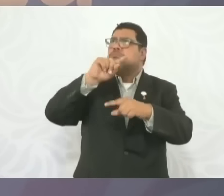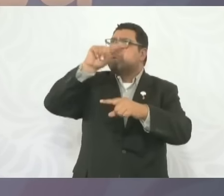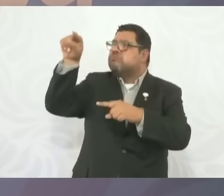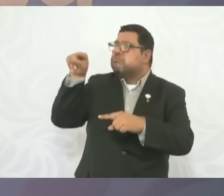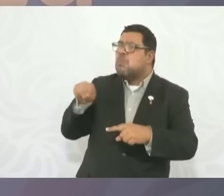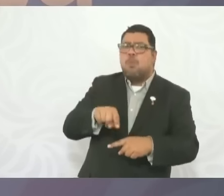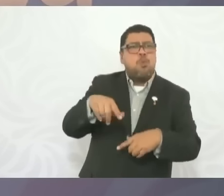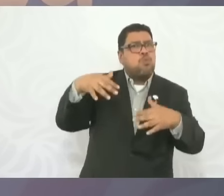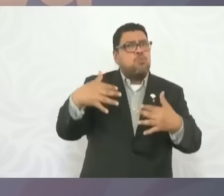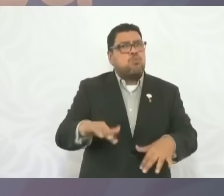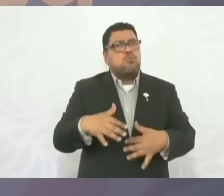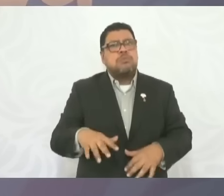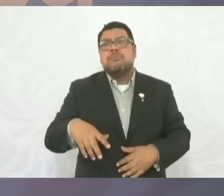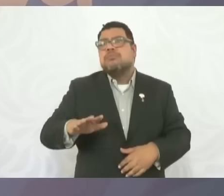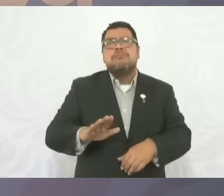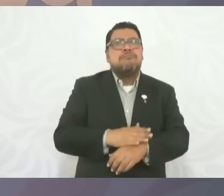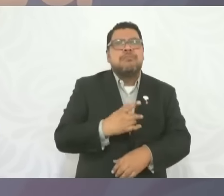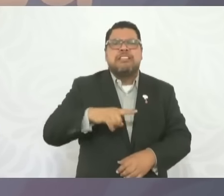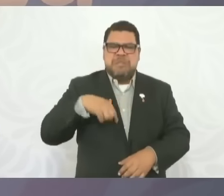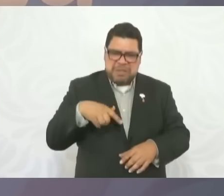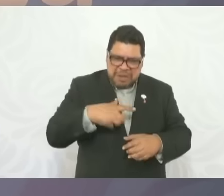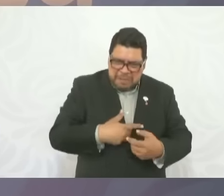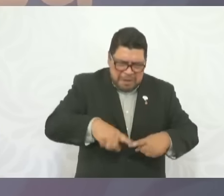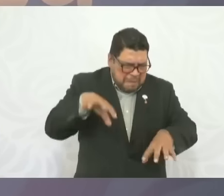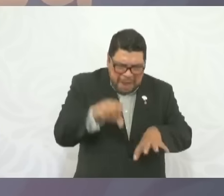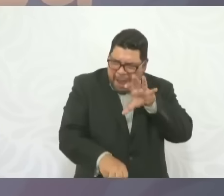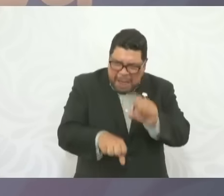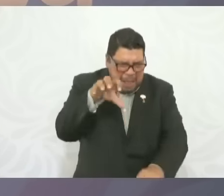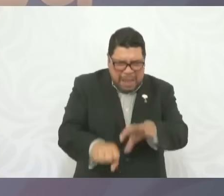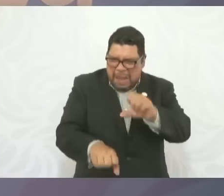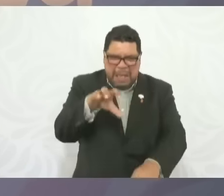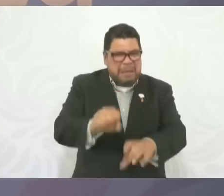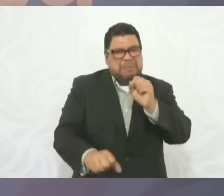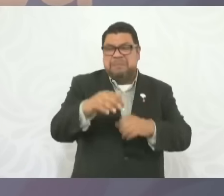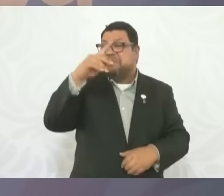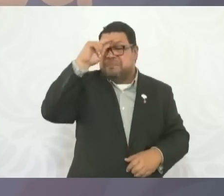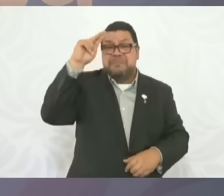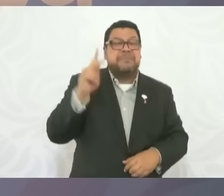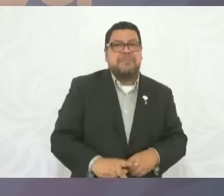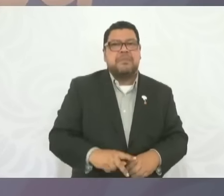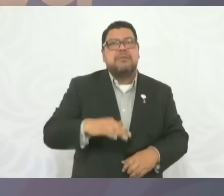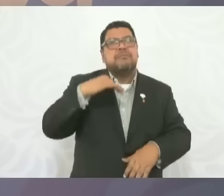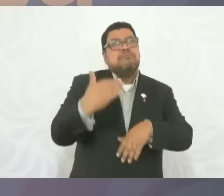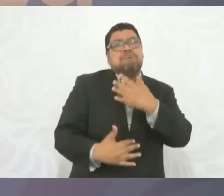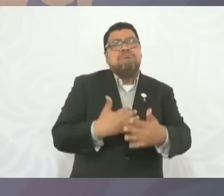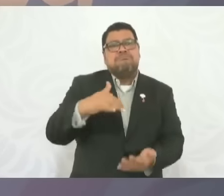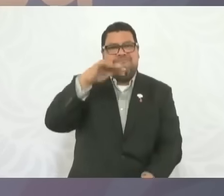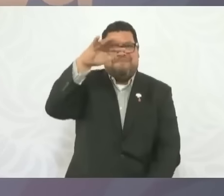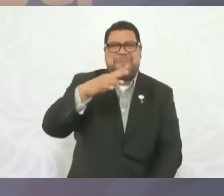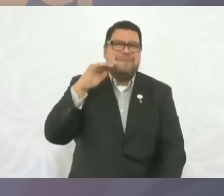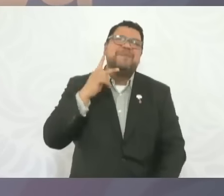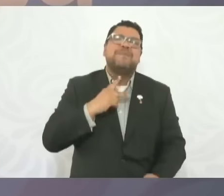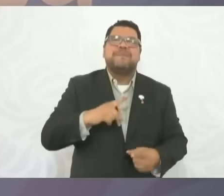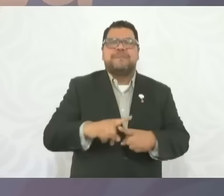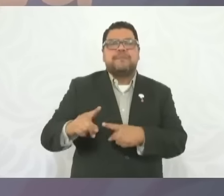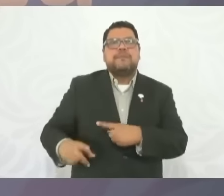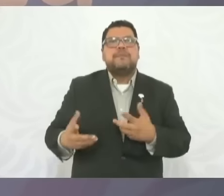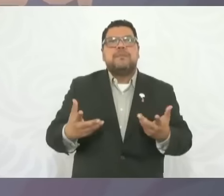aunque a costa de una sobreexplotación irracional. El barril del petróleo entonces como hoy alcanzaba